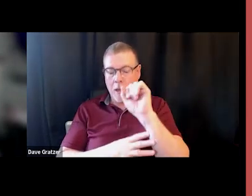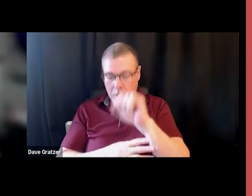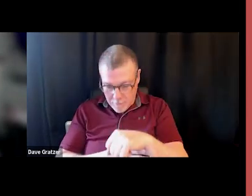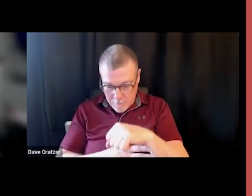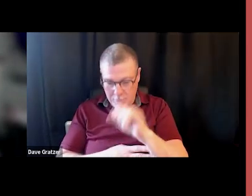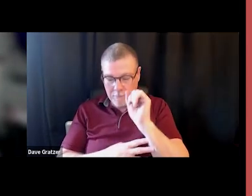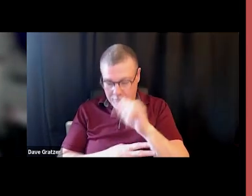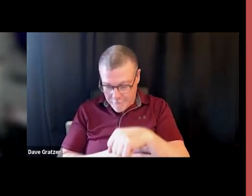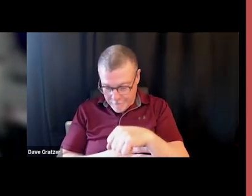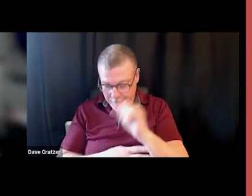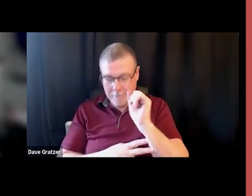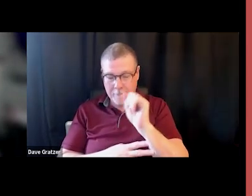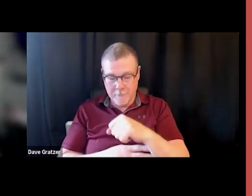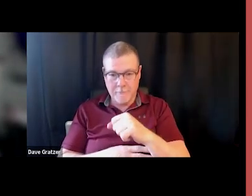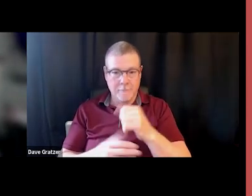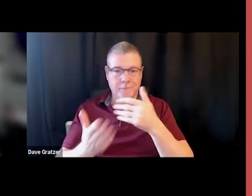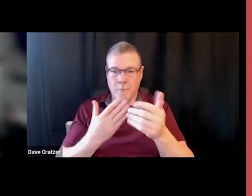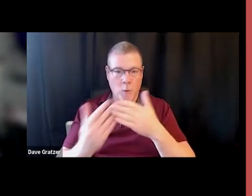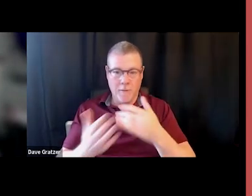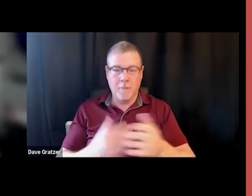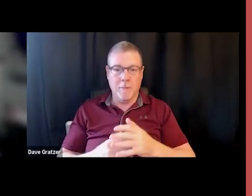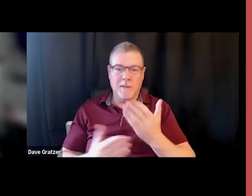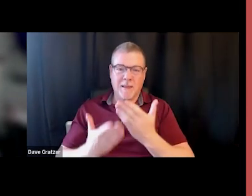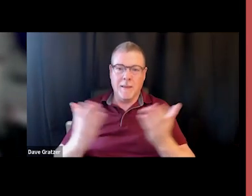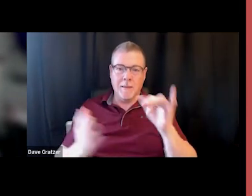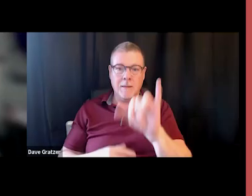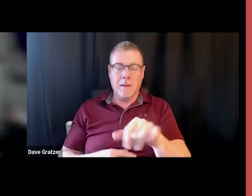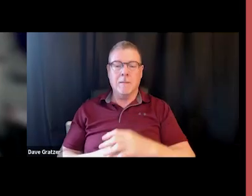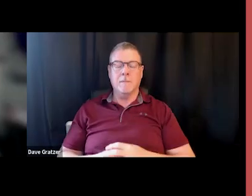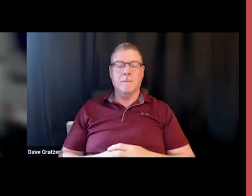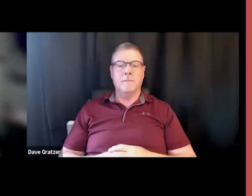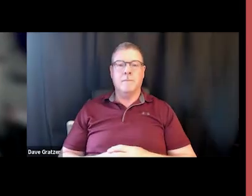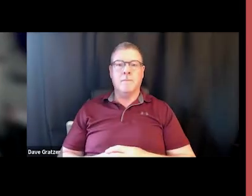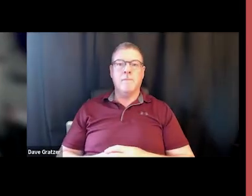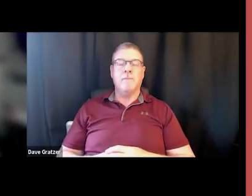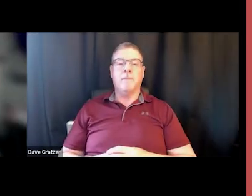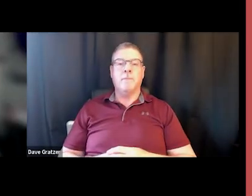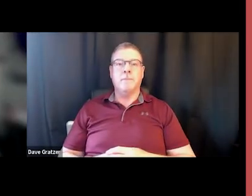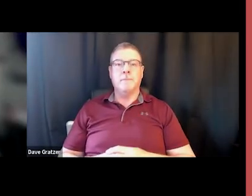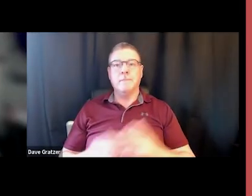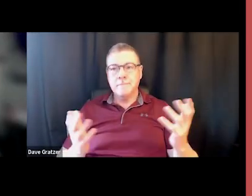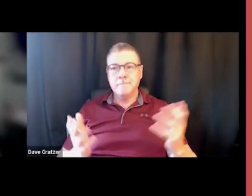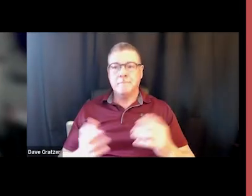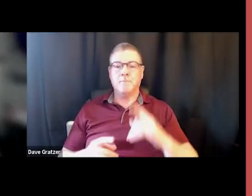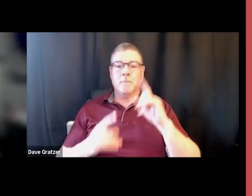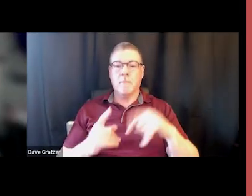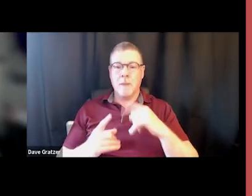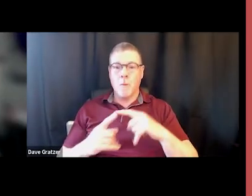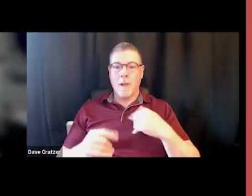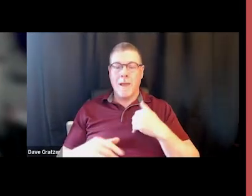o lo que sea, y cosas así. Y quiero decir, cuando estoy en una situación de alta presión